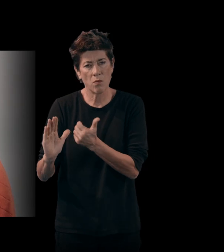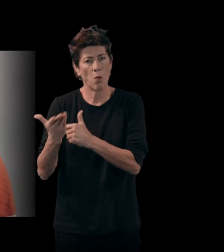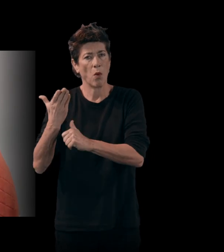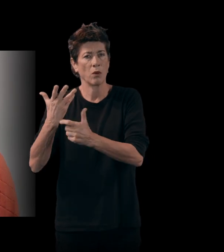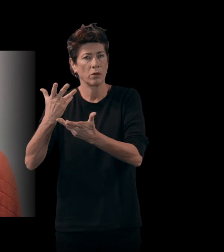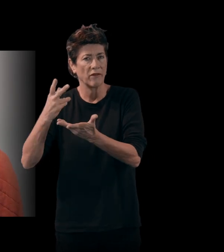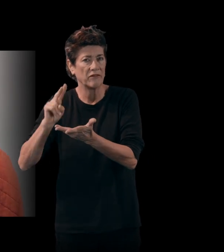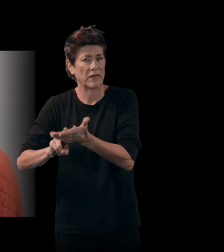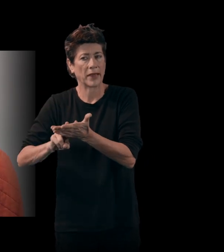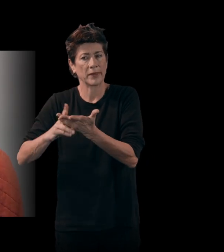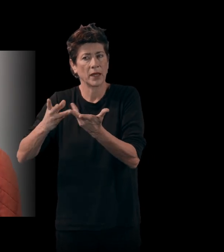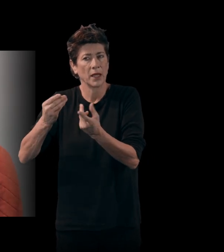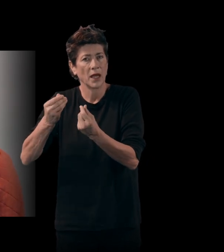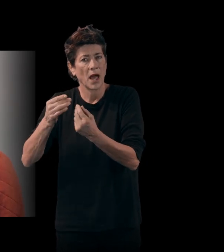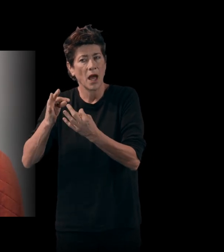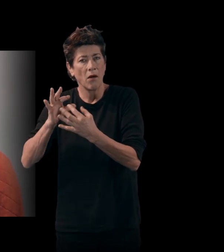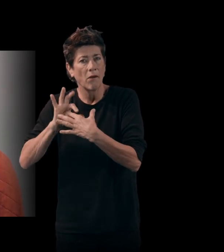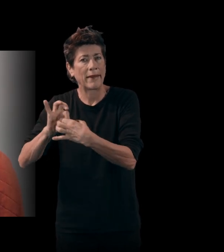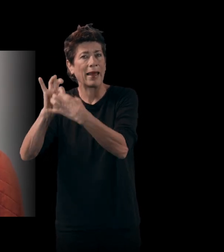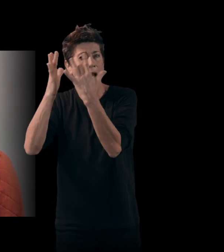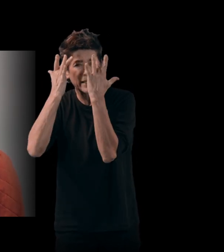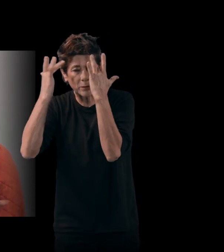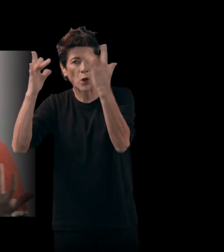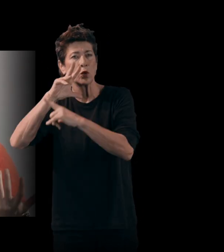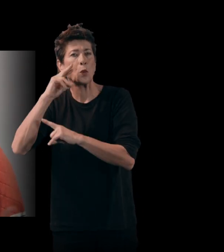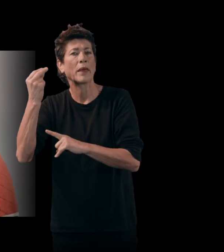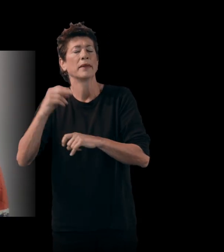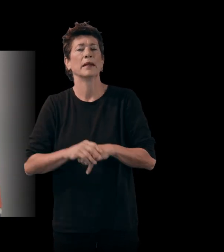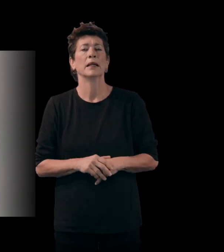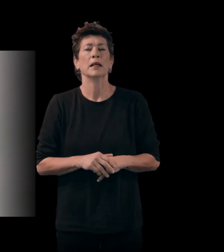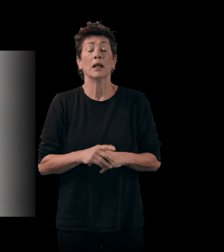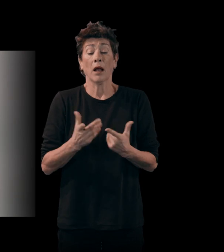par rapport à l’expérience humaine, mais ce sont des endroits très différents. Sur la cohabitation, comment on fait ?